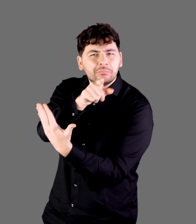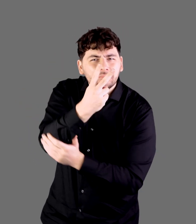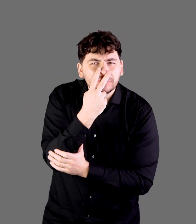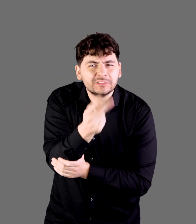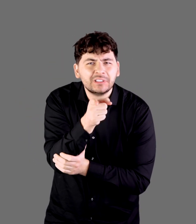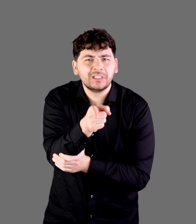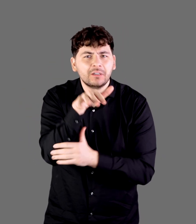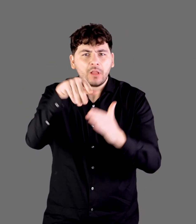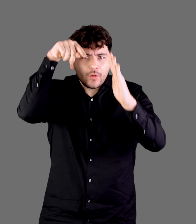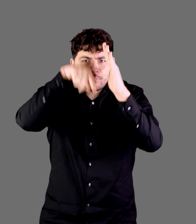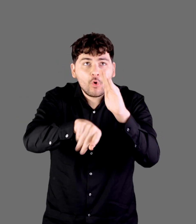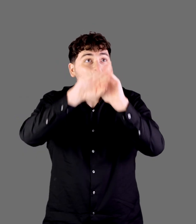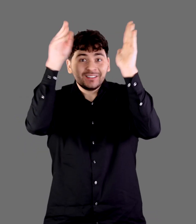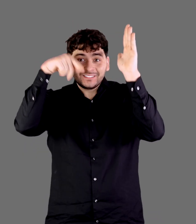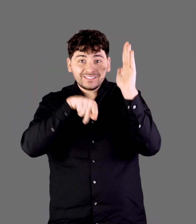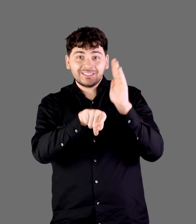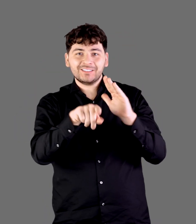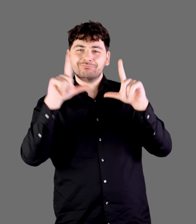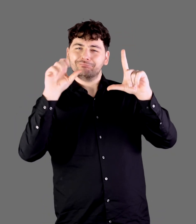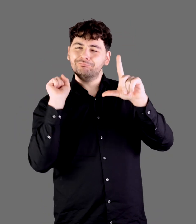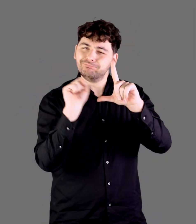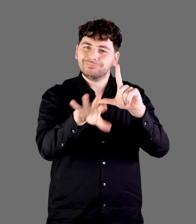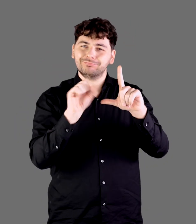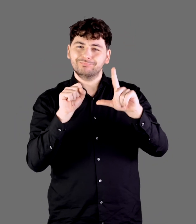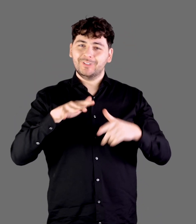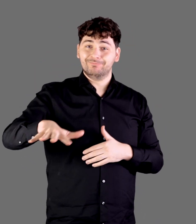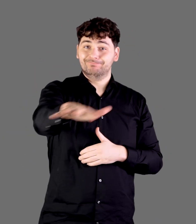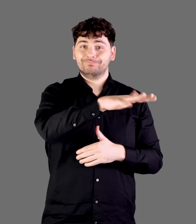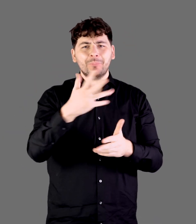und zeigt den Blick in das eingangs durchschrittene Foyer vor dem Gerichtssaal.